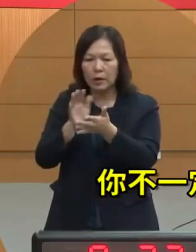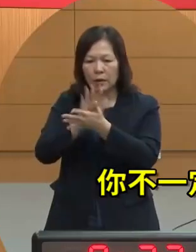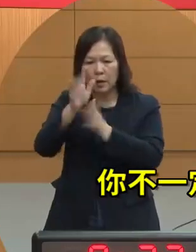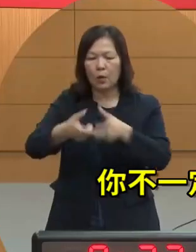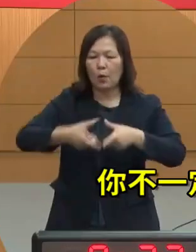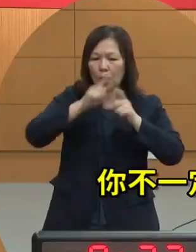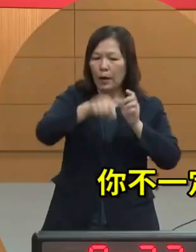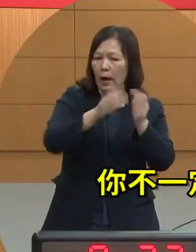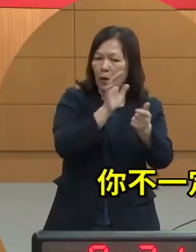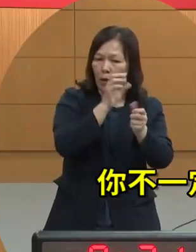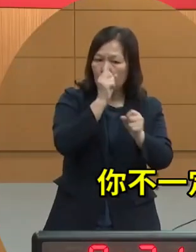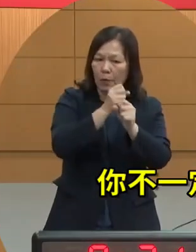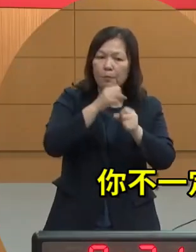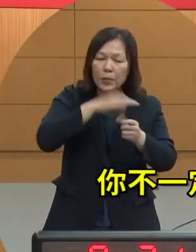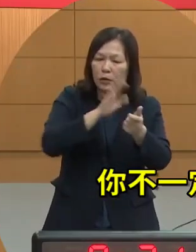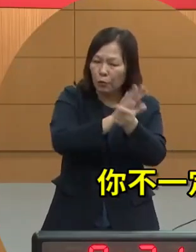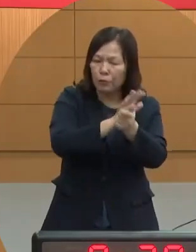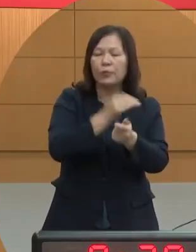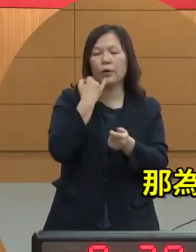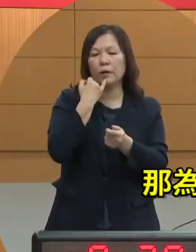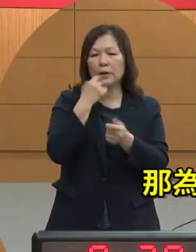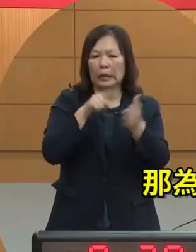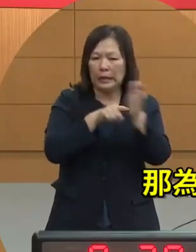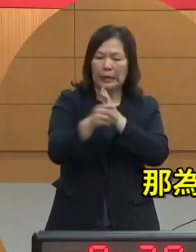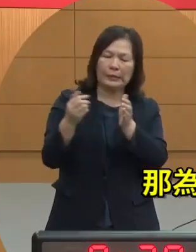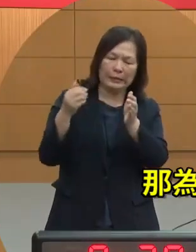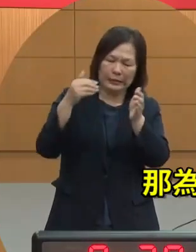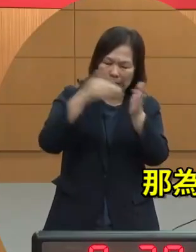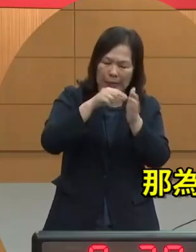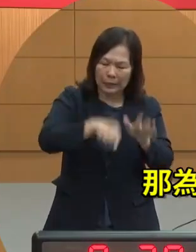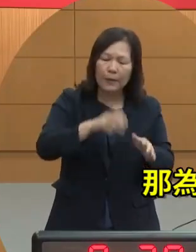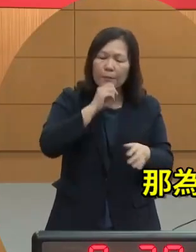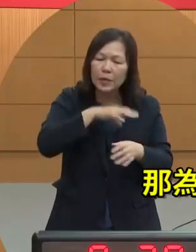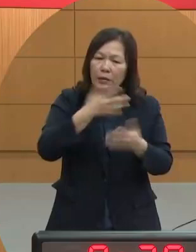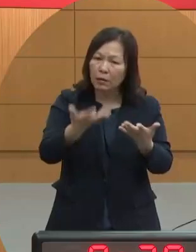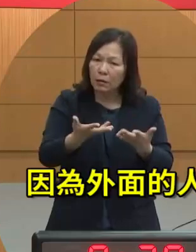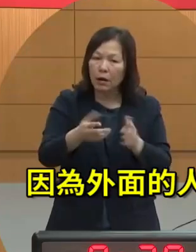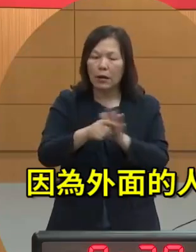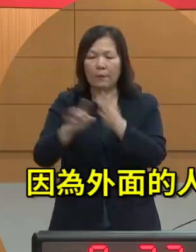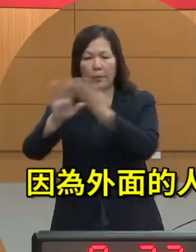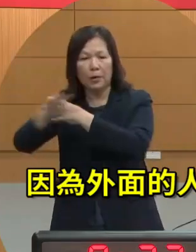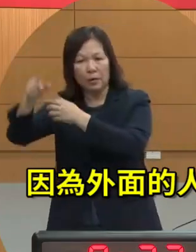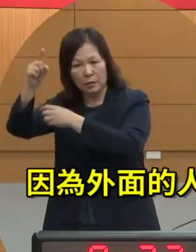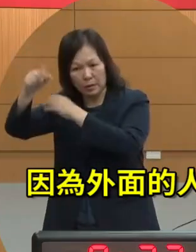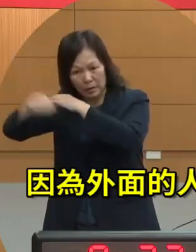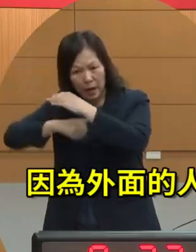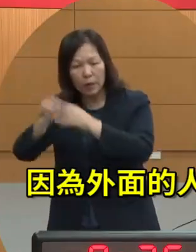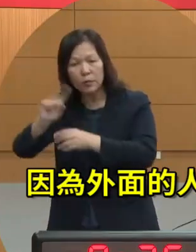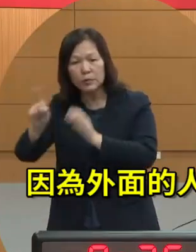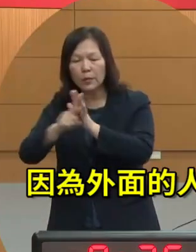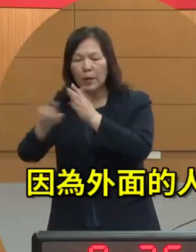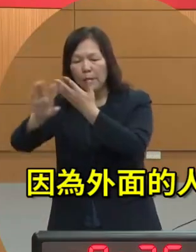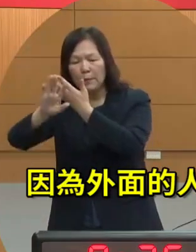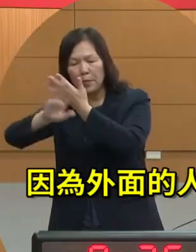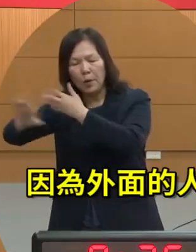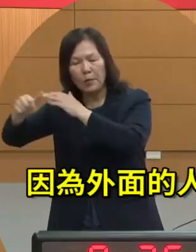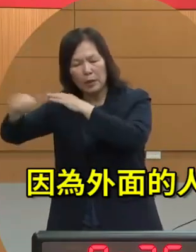你不一定要永遠待在屏東這個地方 那為什麼需要外面的人進來 因為外面的人 會帶來外面的思維 外面的想法